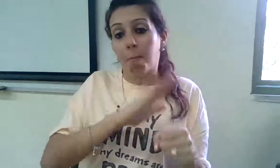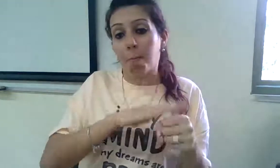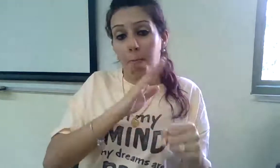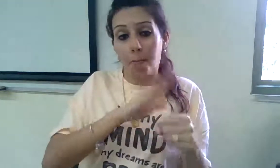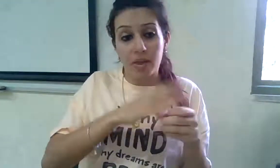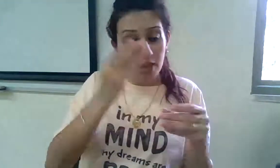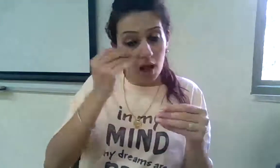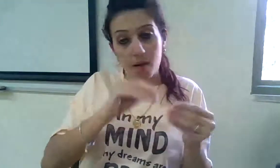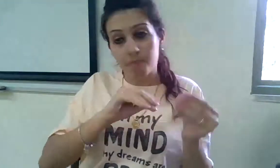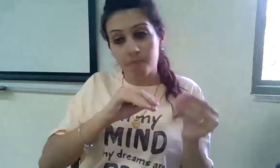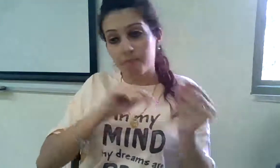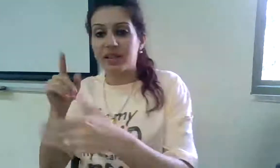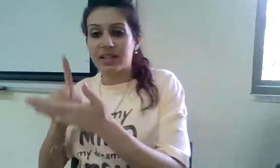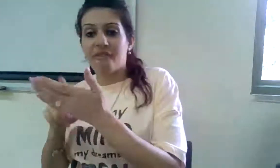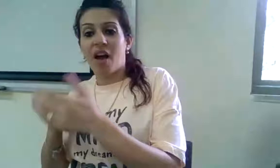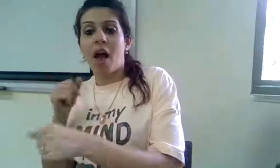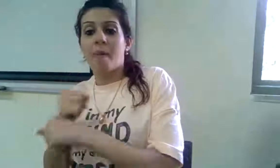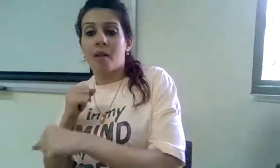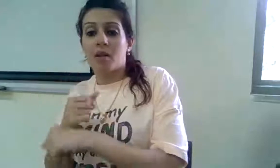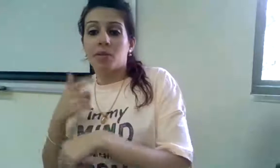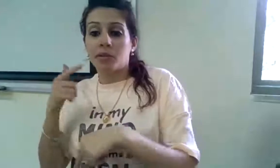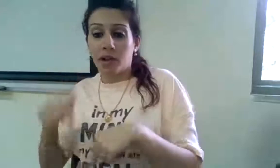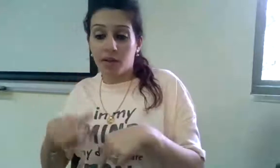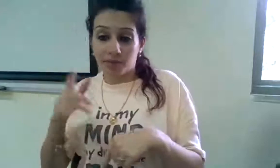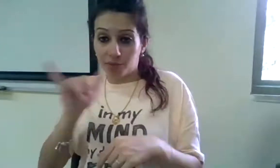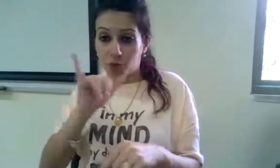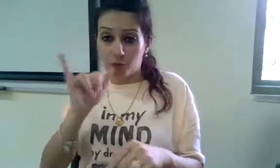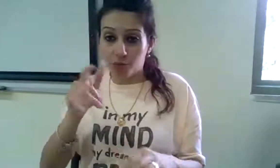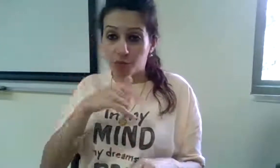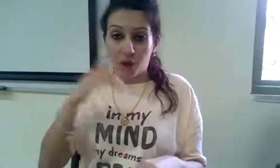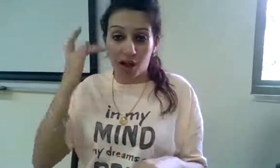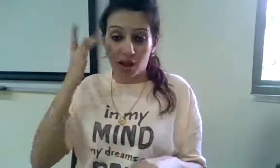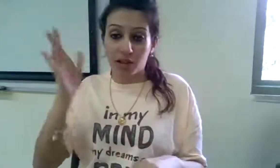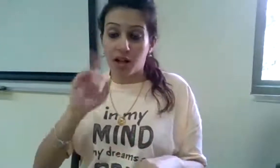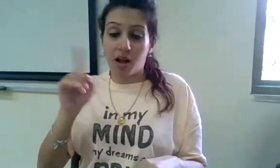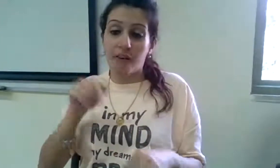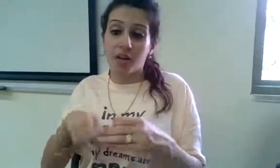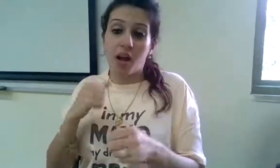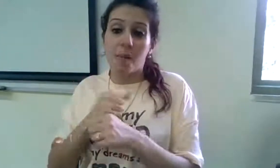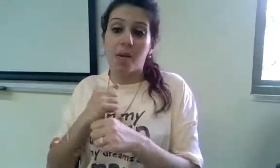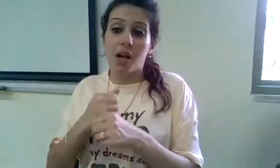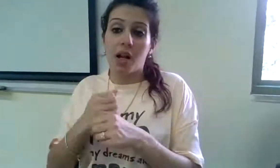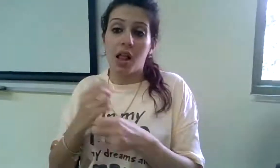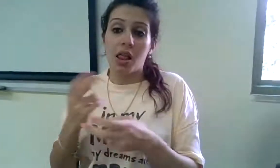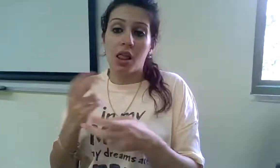لوضع منهجية مناسبة للسياق الأردني